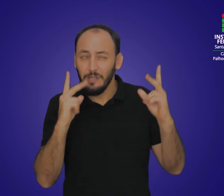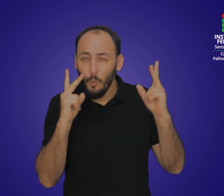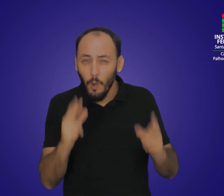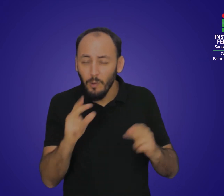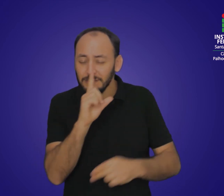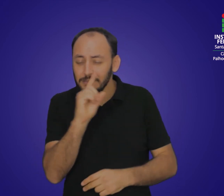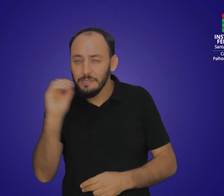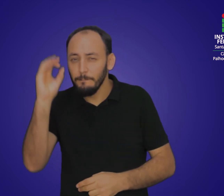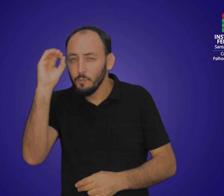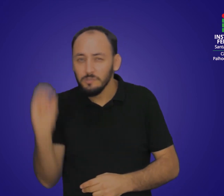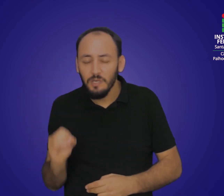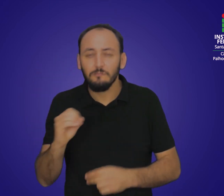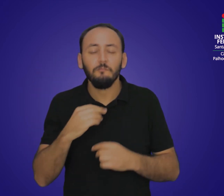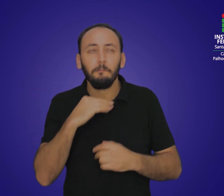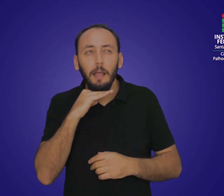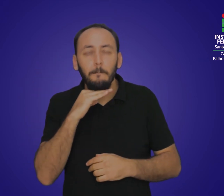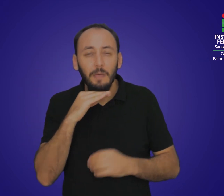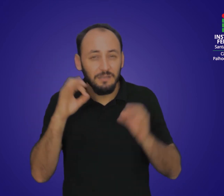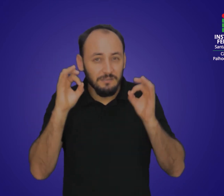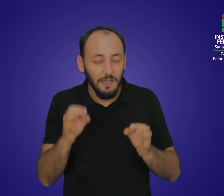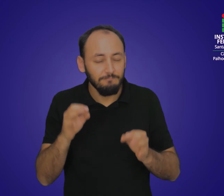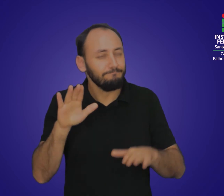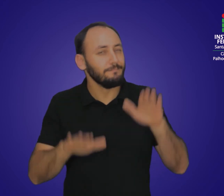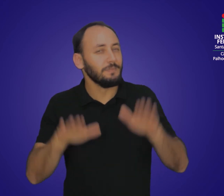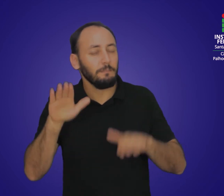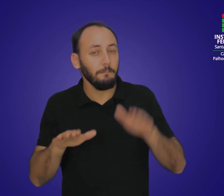Mesmo que a voz não fique 100% como a de um ouvinte.